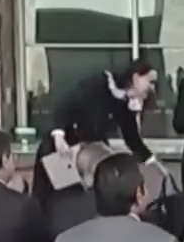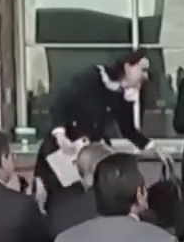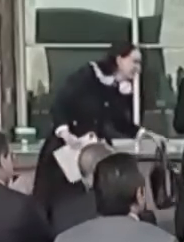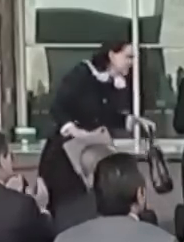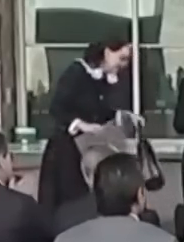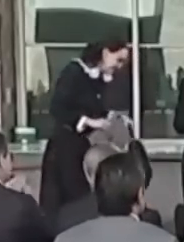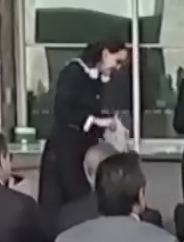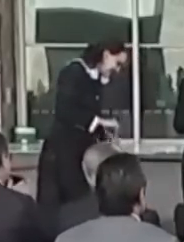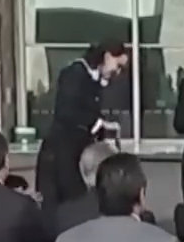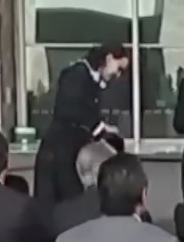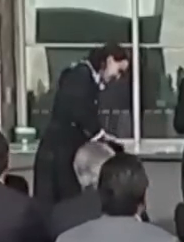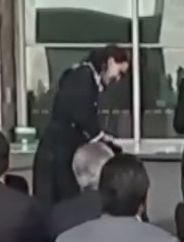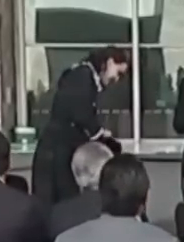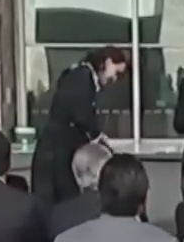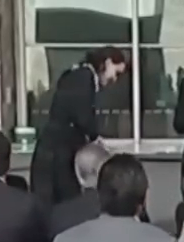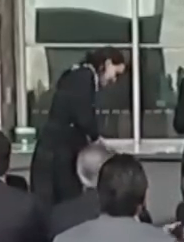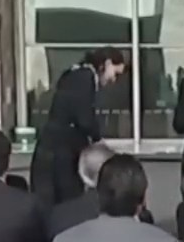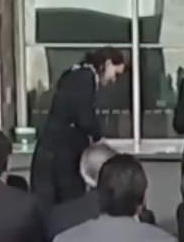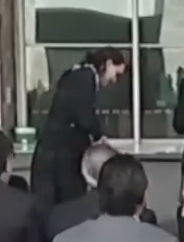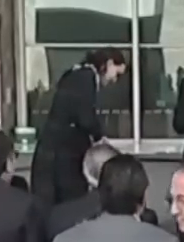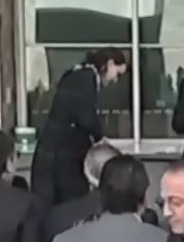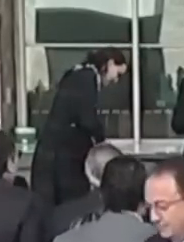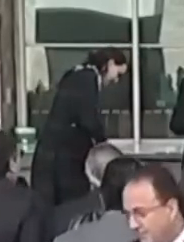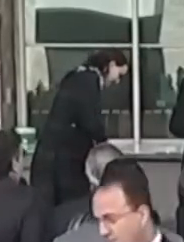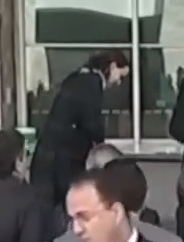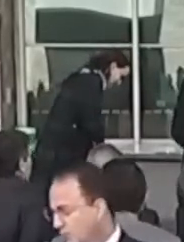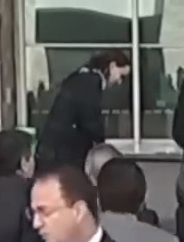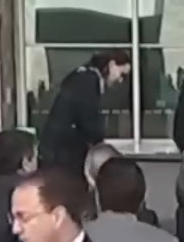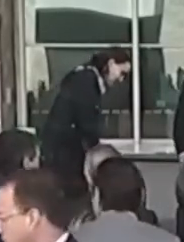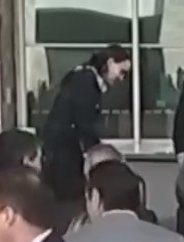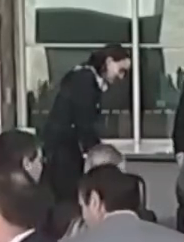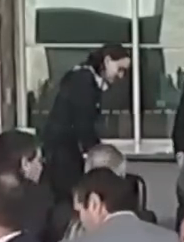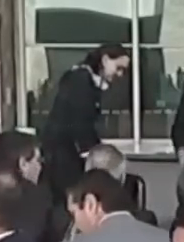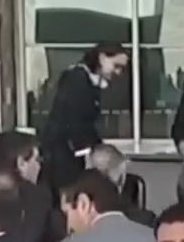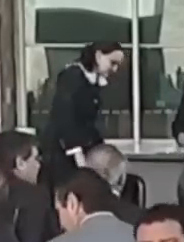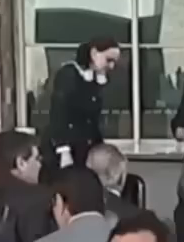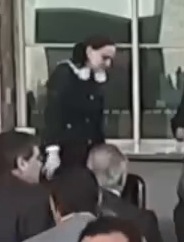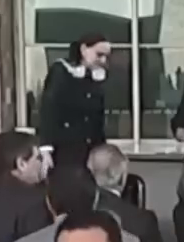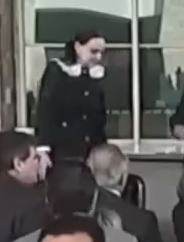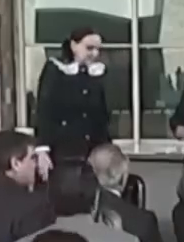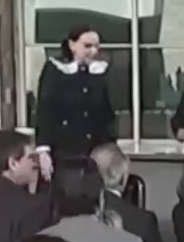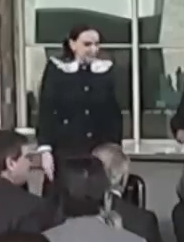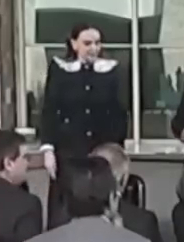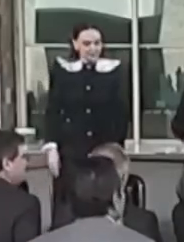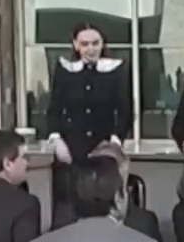[Música] les solicitamos a los integrantes del presidium permanecer en sus lugares